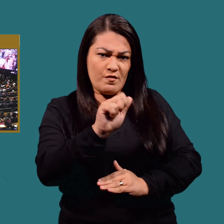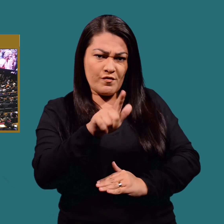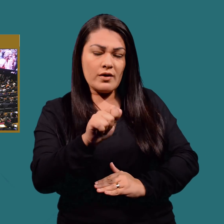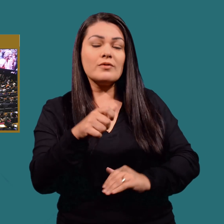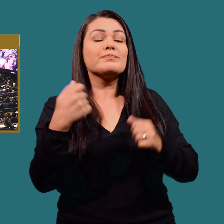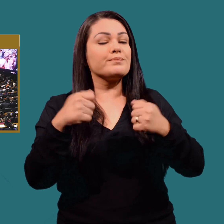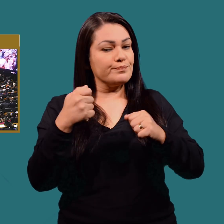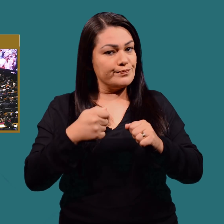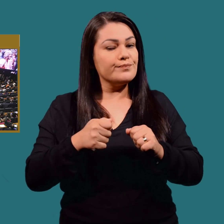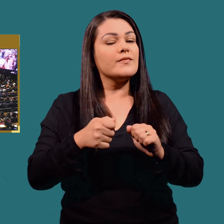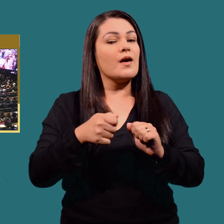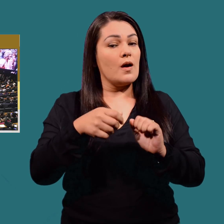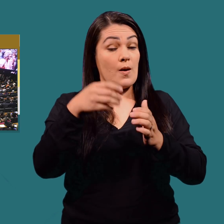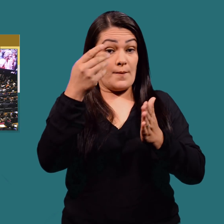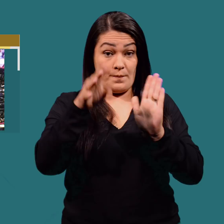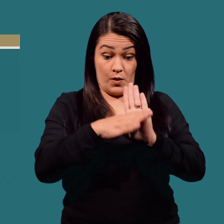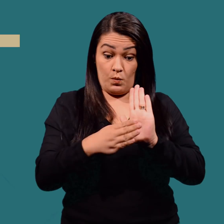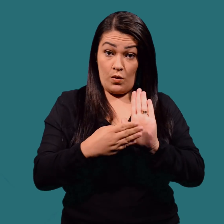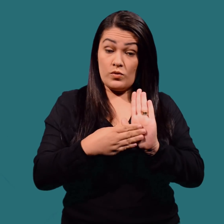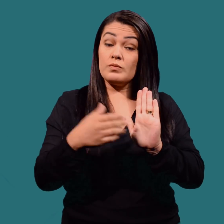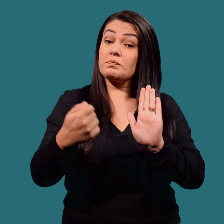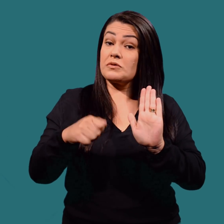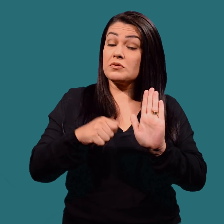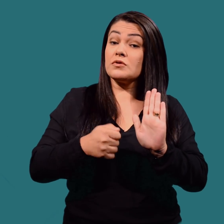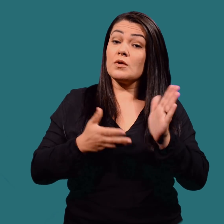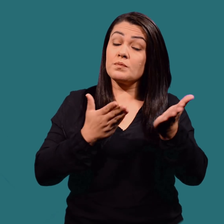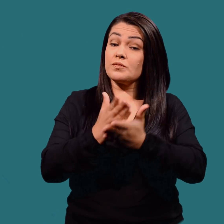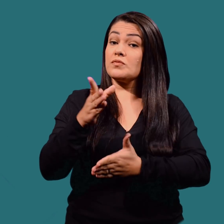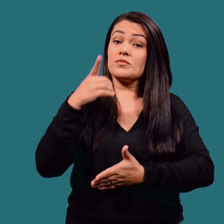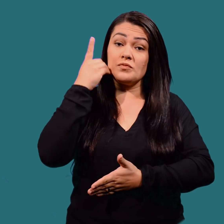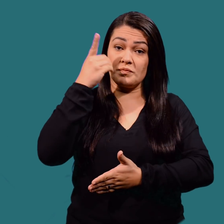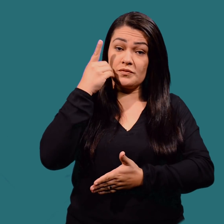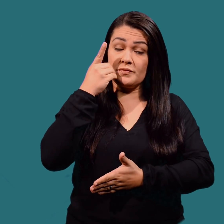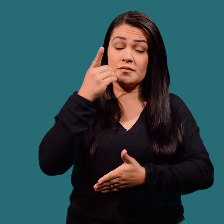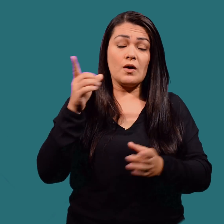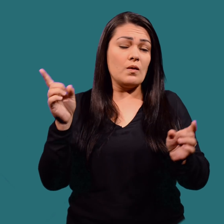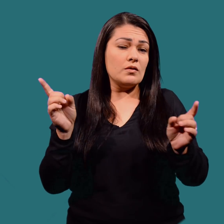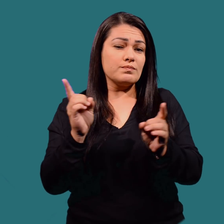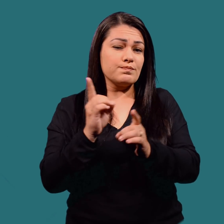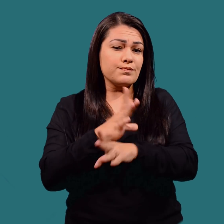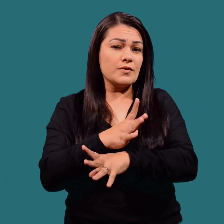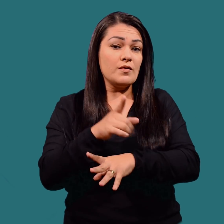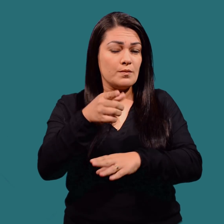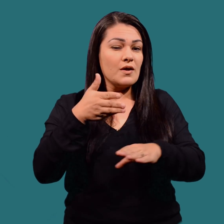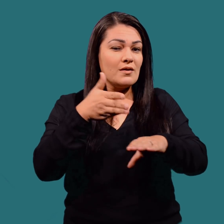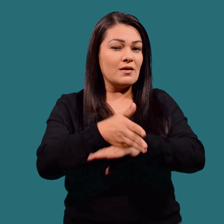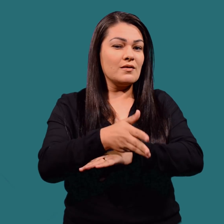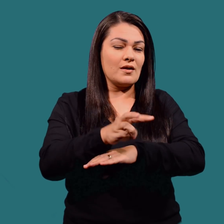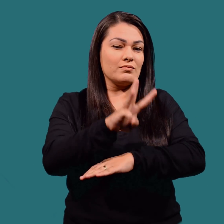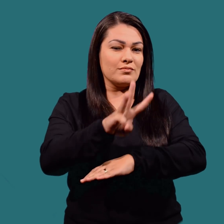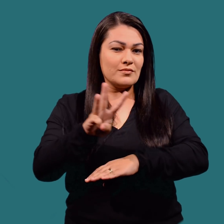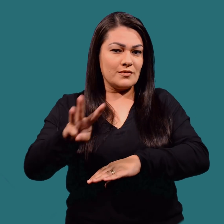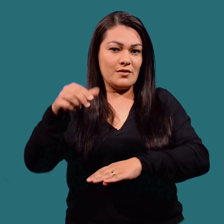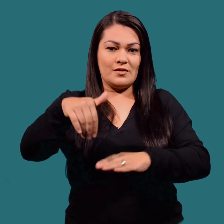Agora, a proposta depende da aprovação dos deputados. Eu fico por aqui, mas você pode entrar na página do Senado pra conferir o que mais